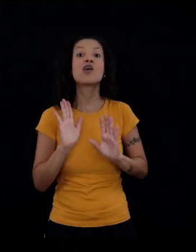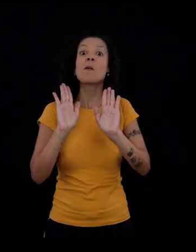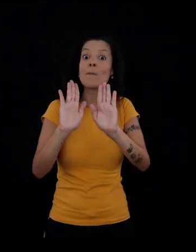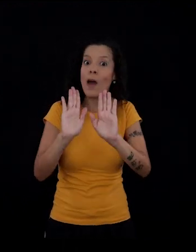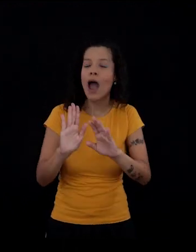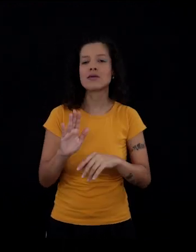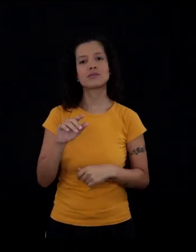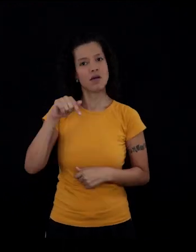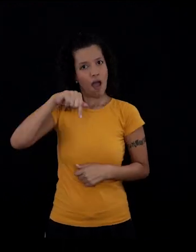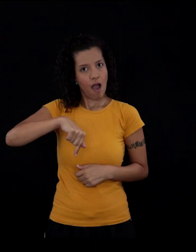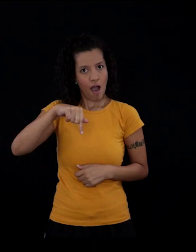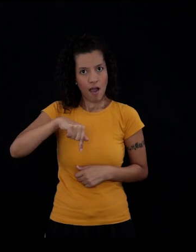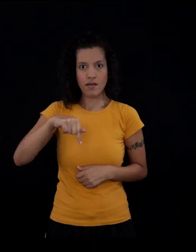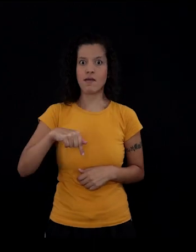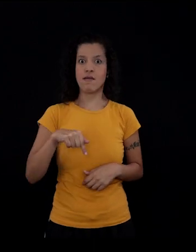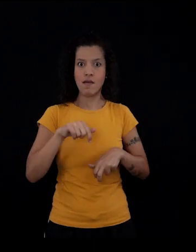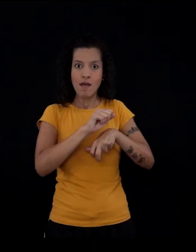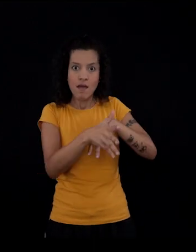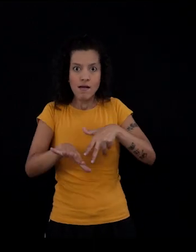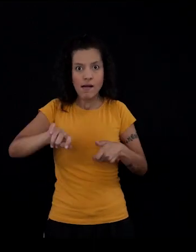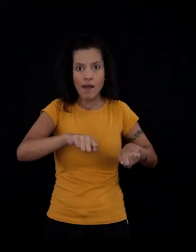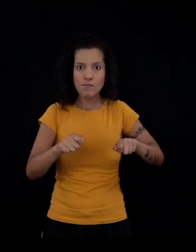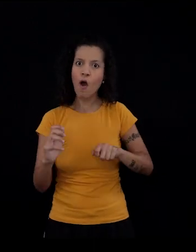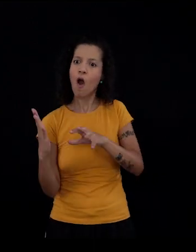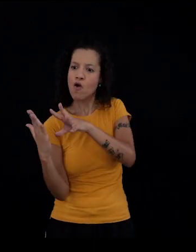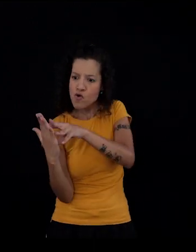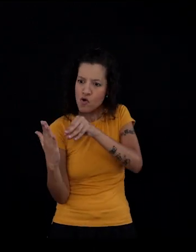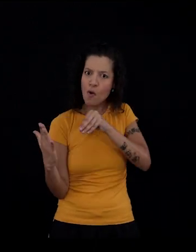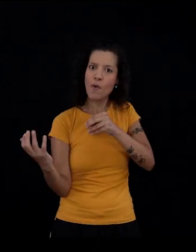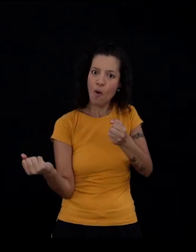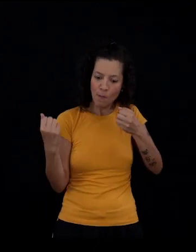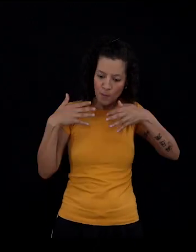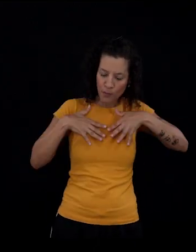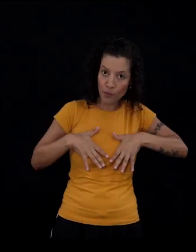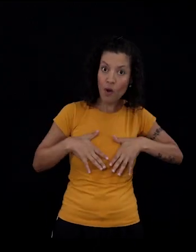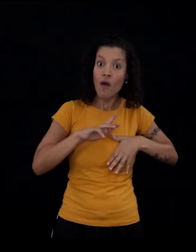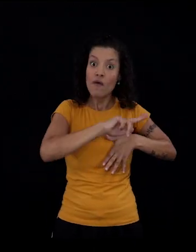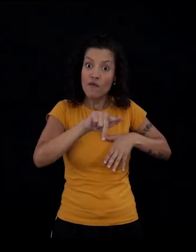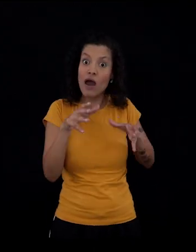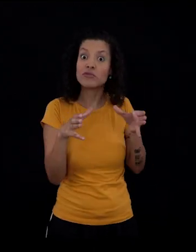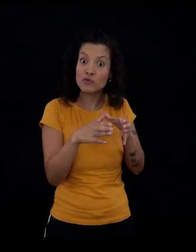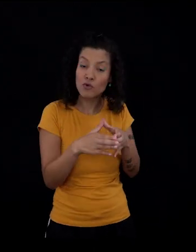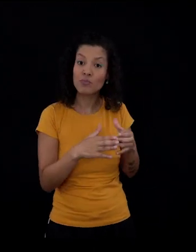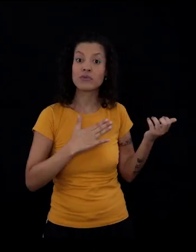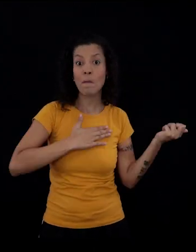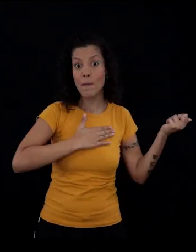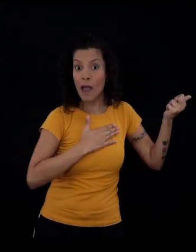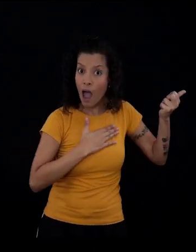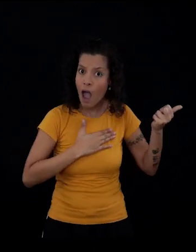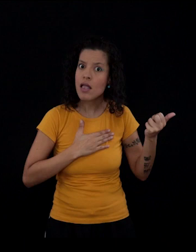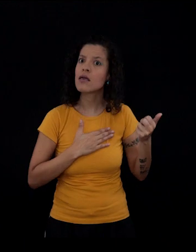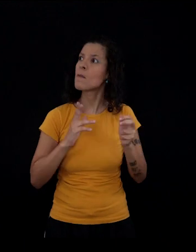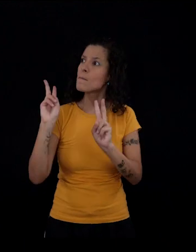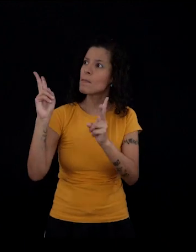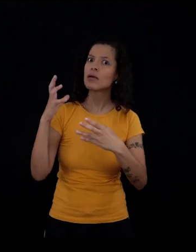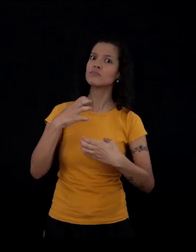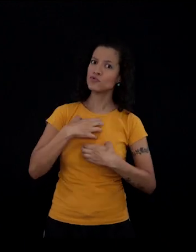Mas isso foi absorvido para as coisas do carimbó. Tem vários grupos, vários grupos de bailes, que fazem esse tipo de coisa aqui em Belém.